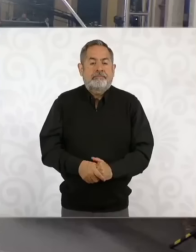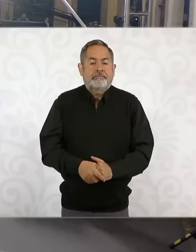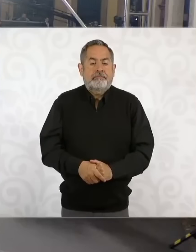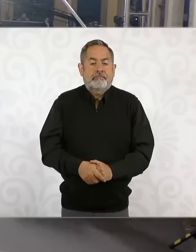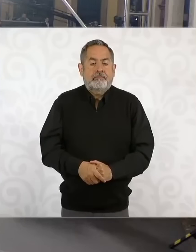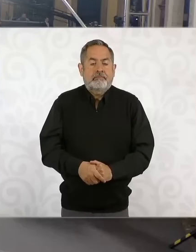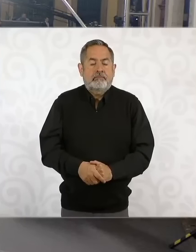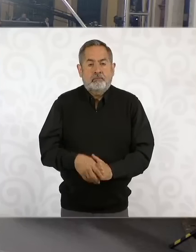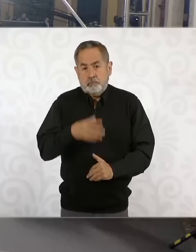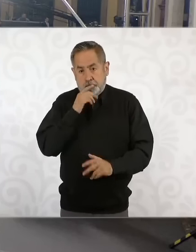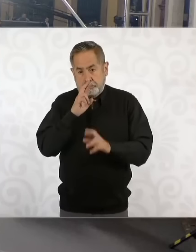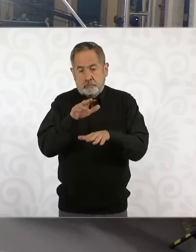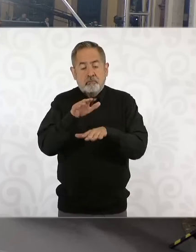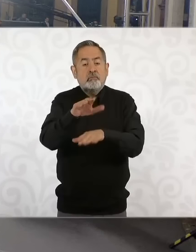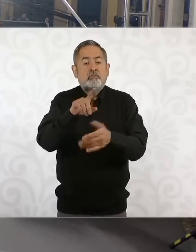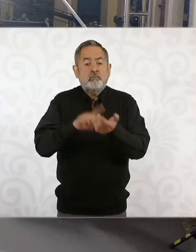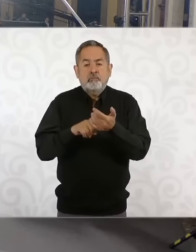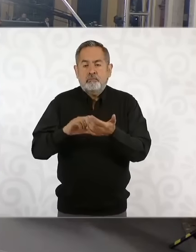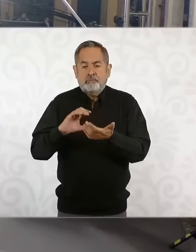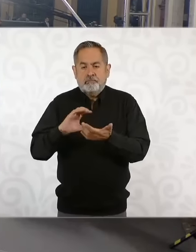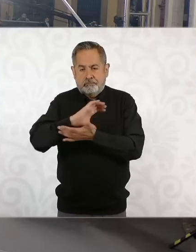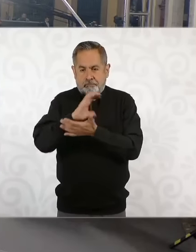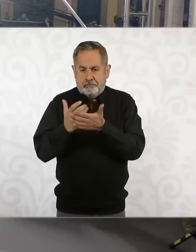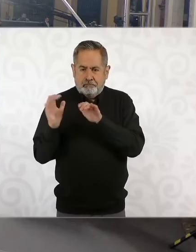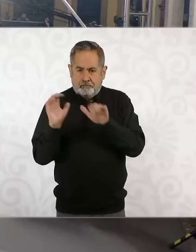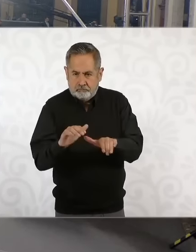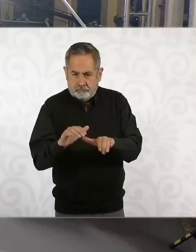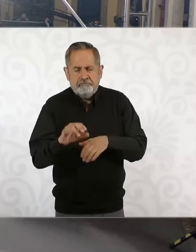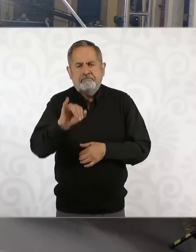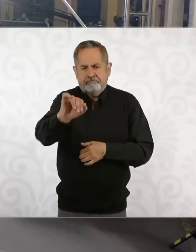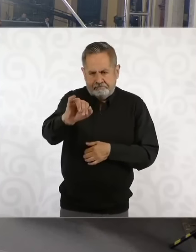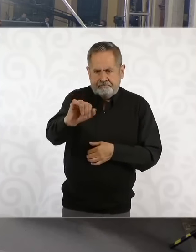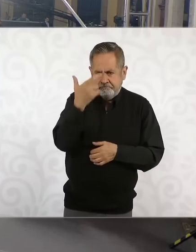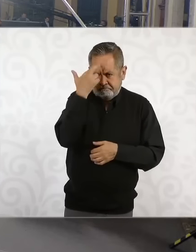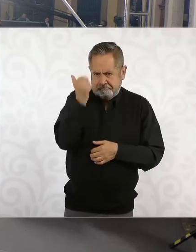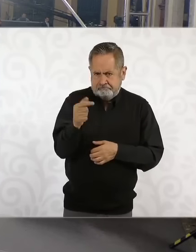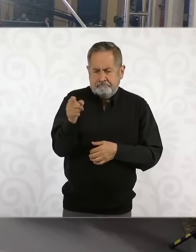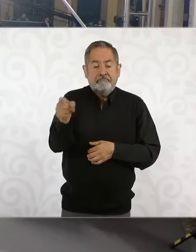sobre lo que preguntaba de las contrataciones. En efecto, con las nuevas obras hay nuevas